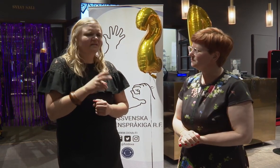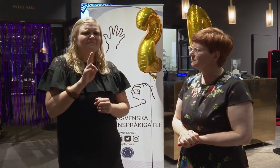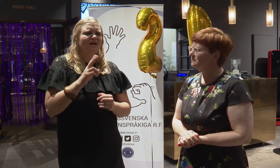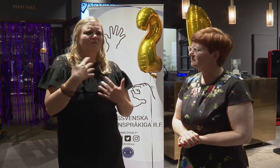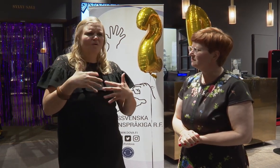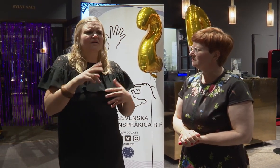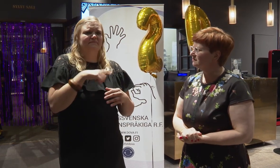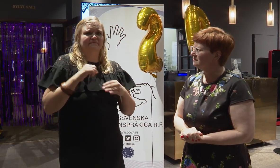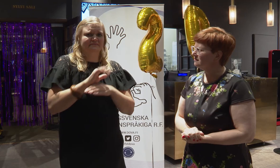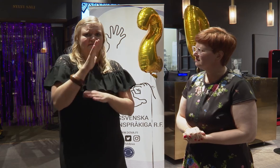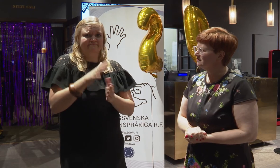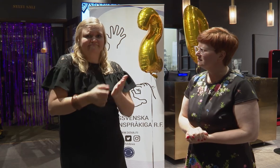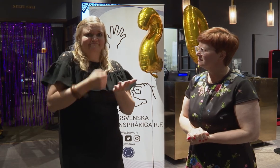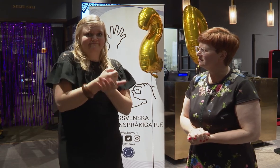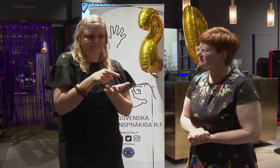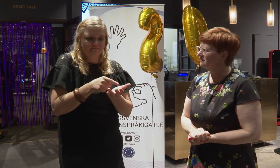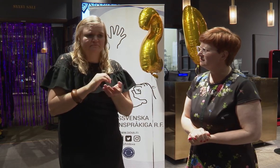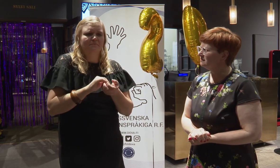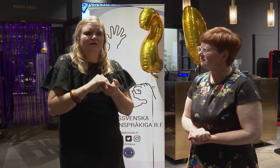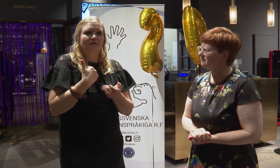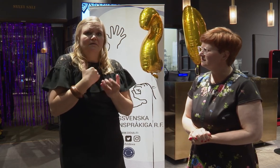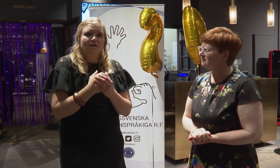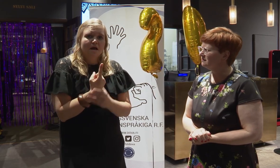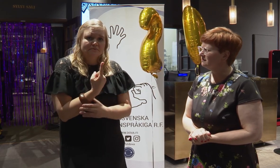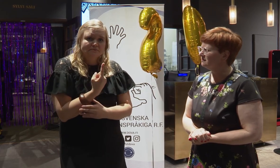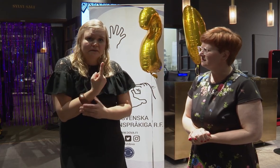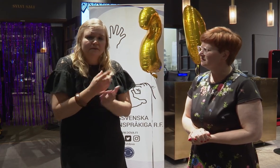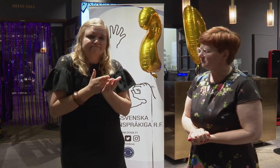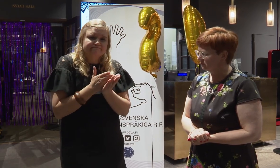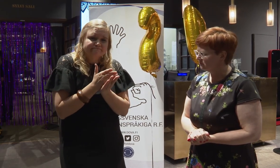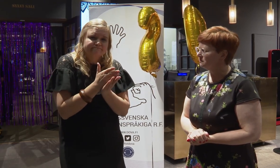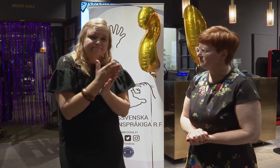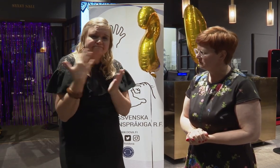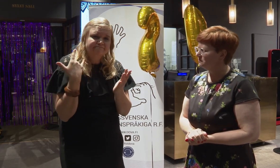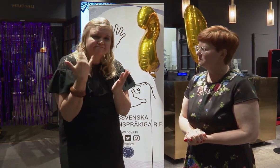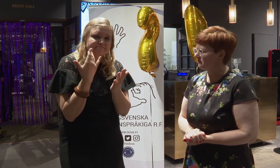Seminaareihin asti oli myös tuntunut vähän siltä, - kuin me FST:n porukka olisimme ainoita suomenruotsalaisia -